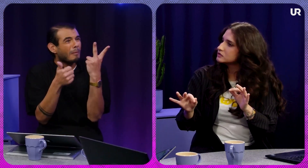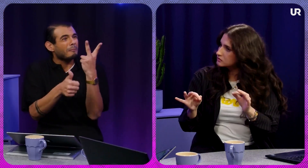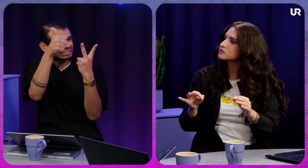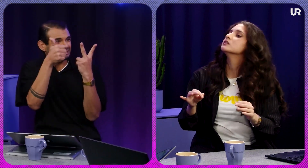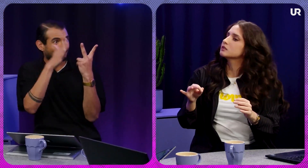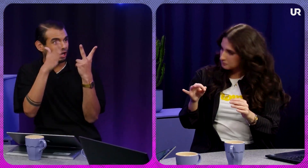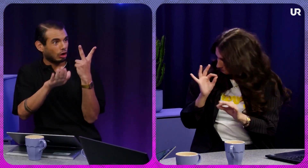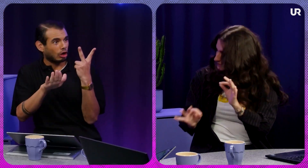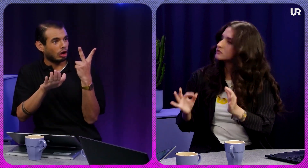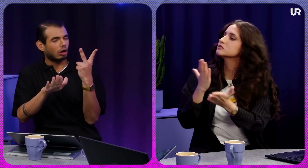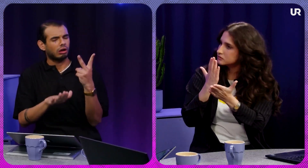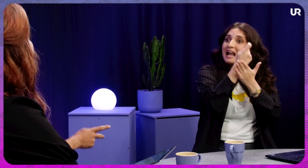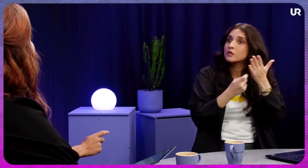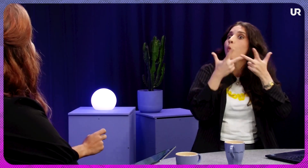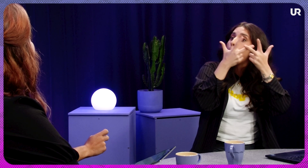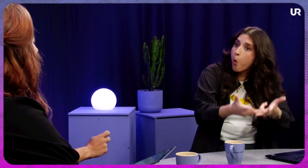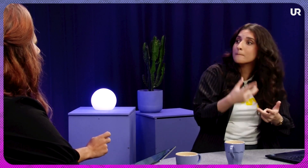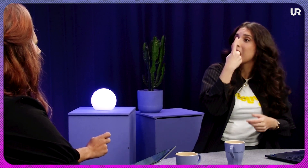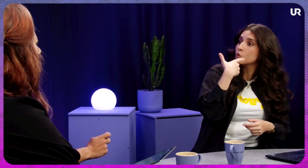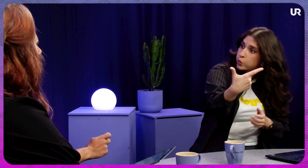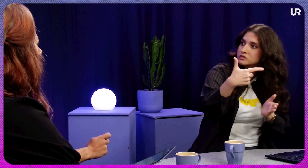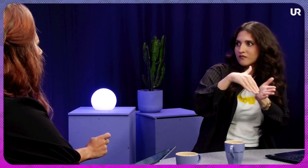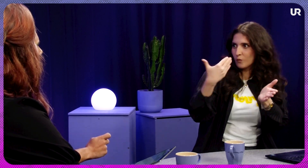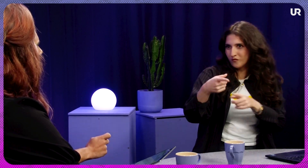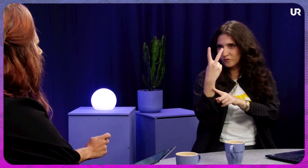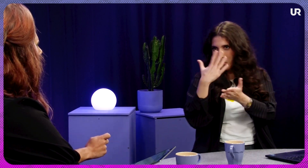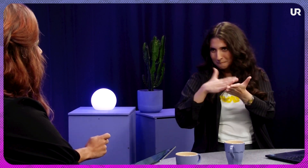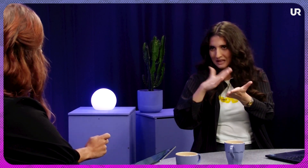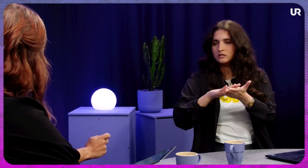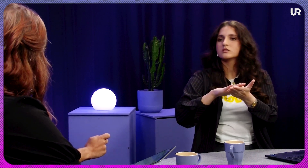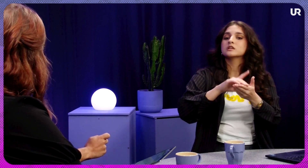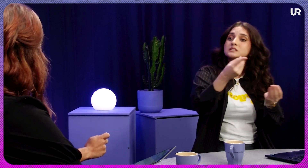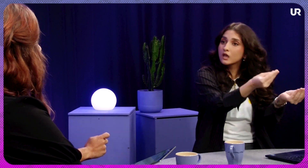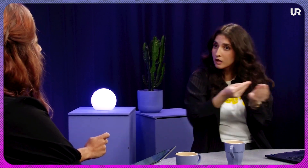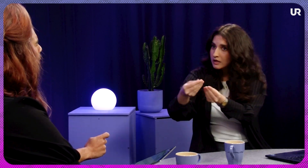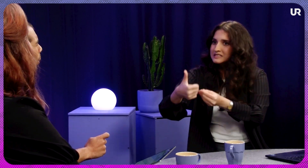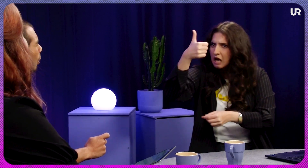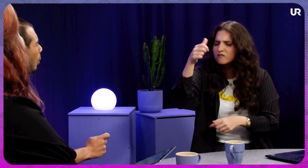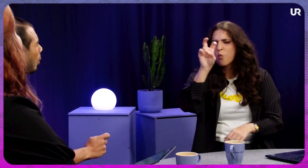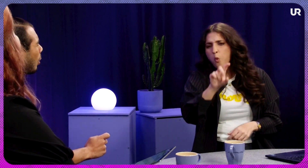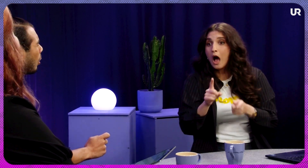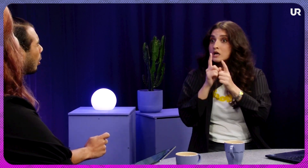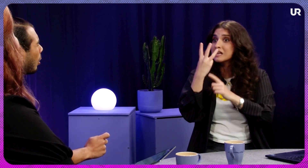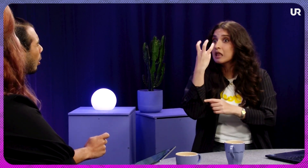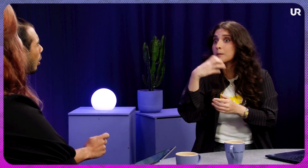Jessica: Precis! Amir: Av de två bästa bilderna? Jessica: Exakt! De gör det igen, 1000 bilder till! Och de visas för AI-chefen igen.